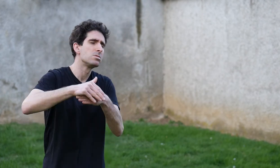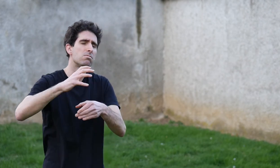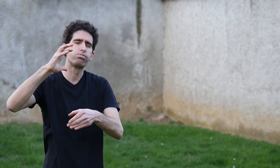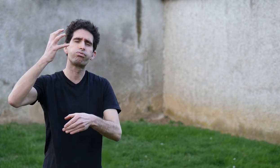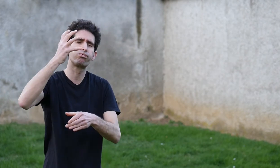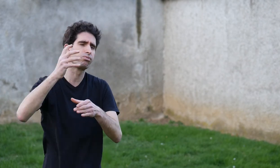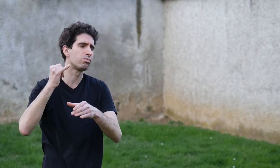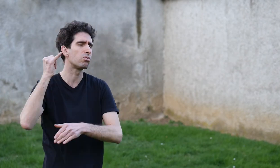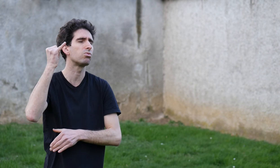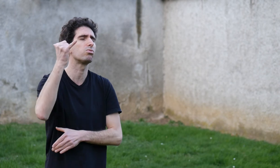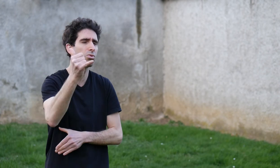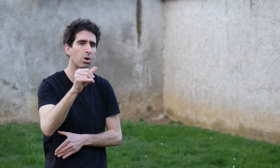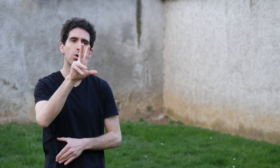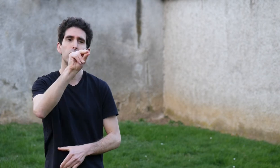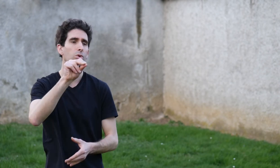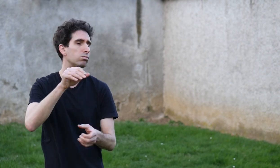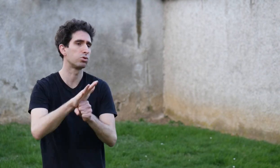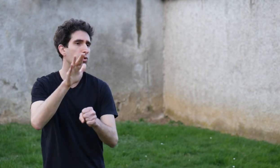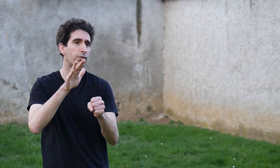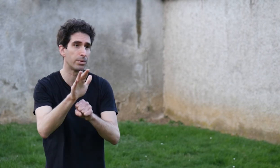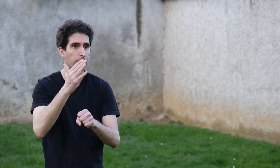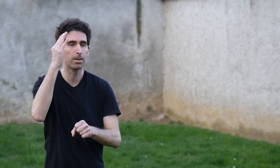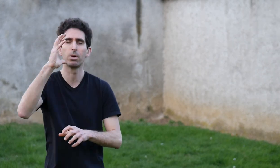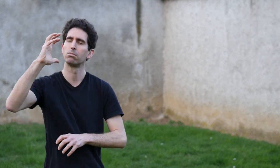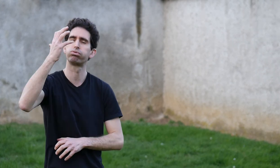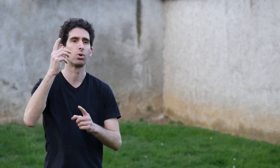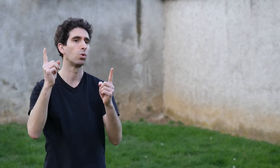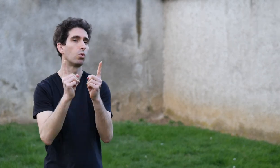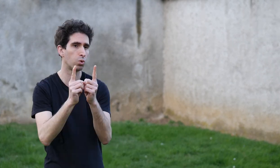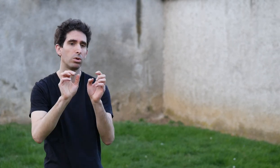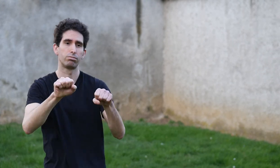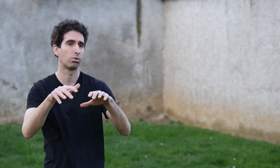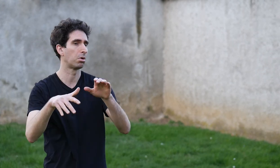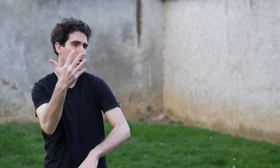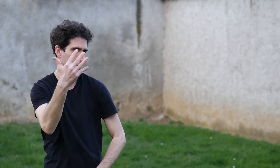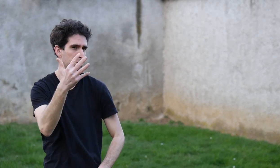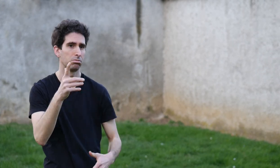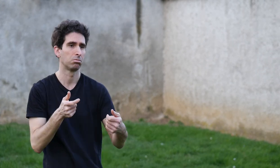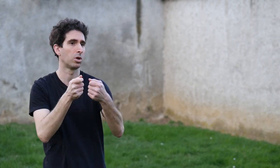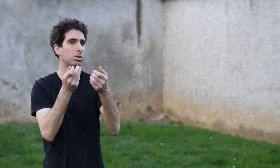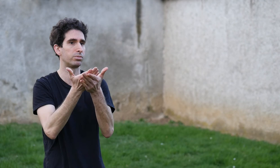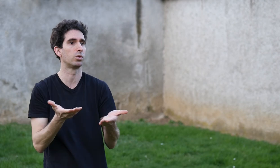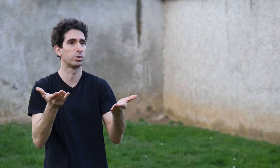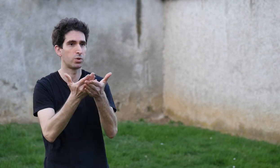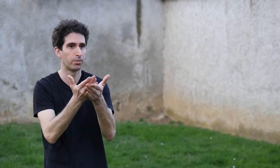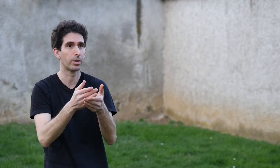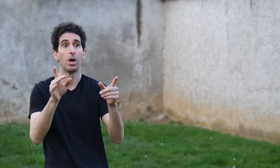au soleil la journée, un FPS 30 suffit. Pour des expositions courtes, un FPS 15 est possible. On s'adapte à la situation.